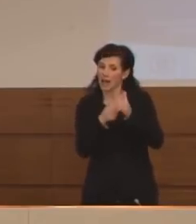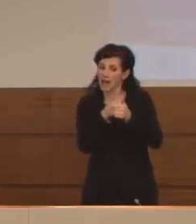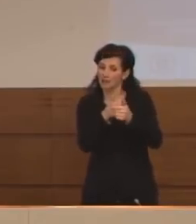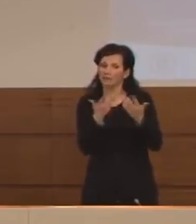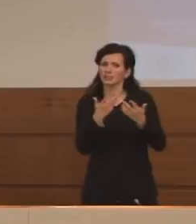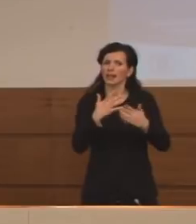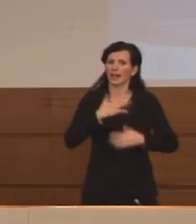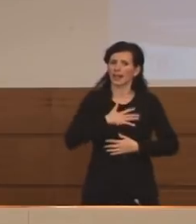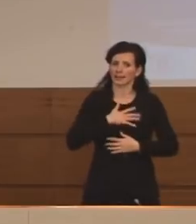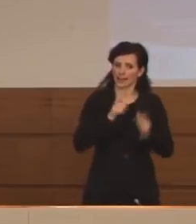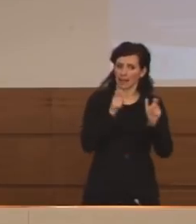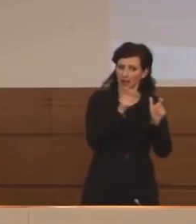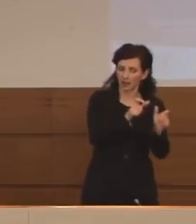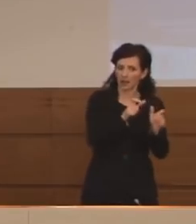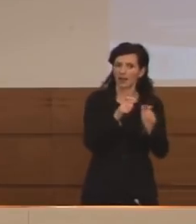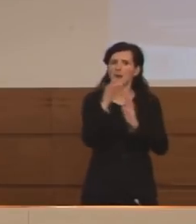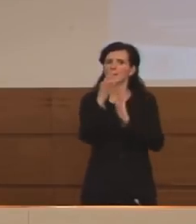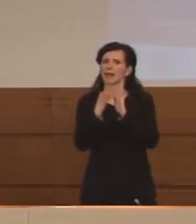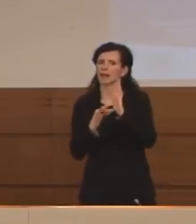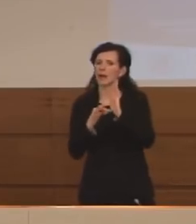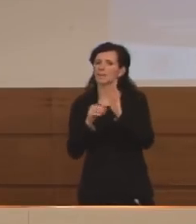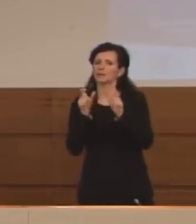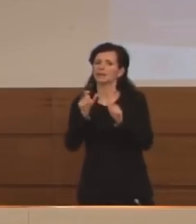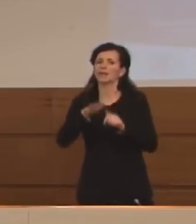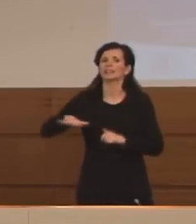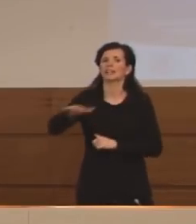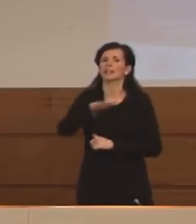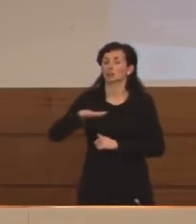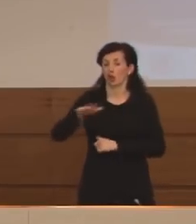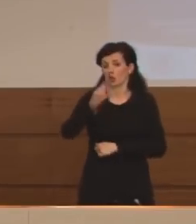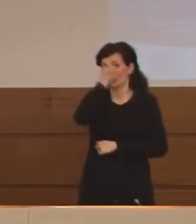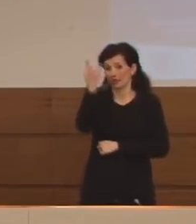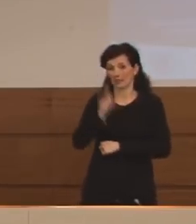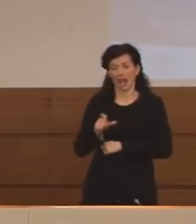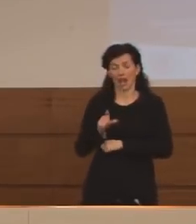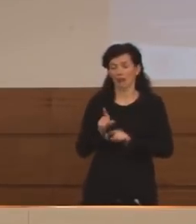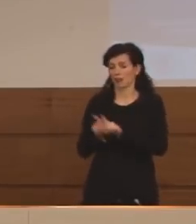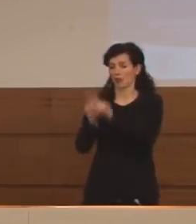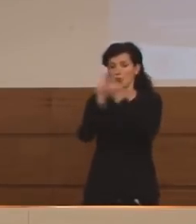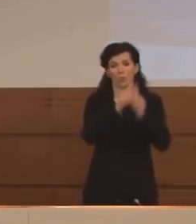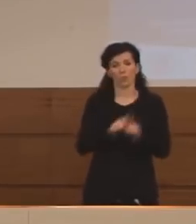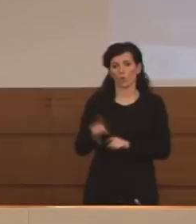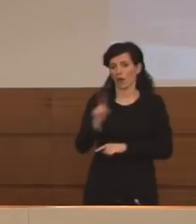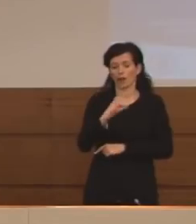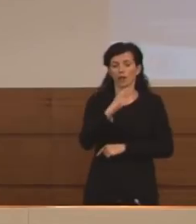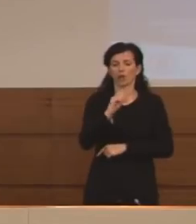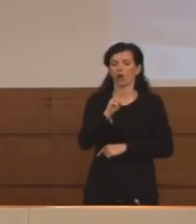se ci sono dei parametri legati ai territori. L'Italia non è tutta uguale per quanto riguarda questo covid-19 bisogna dircelo.